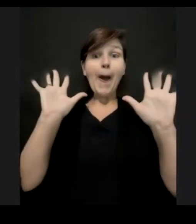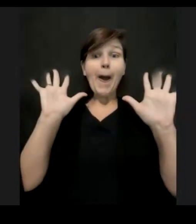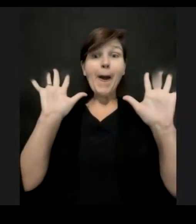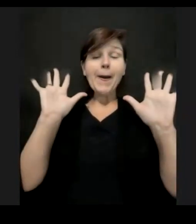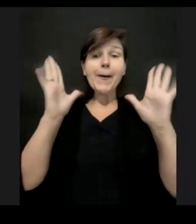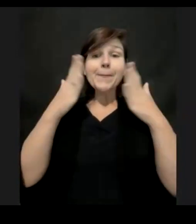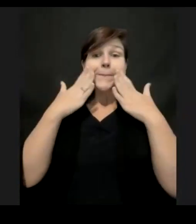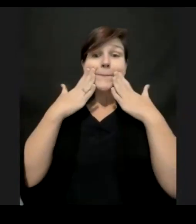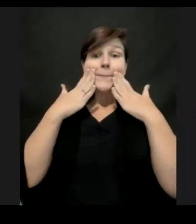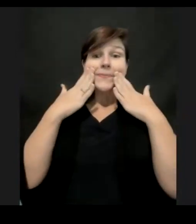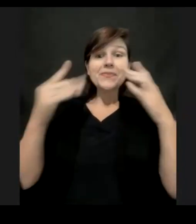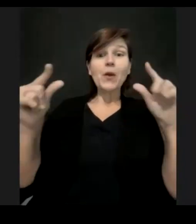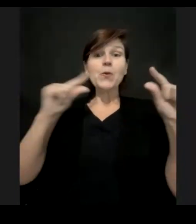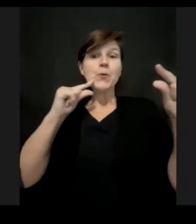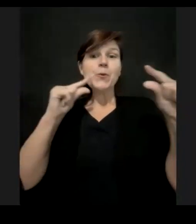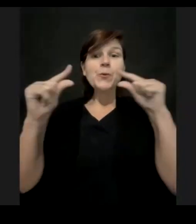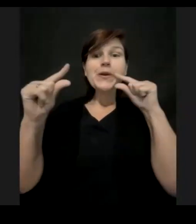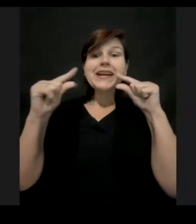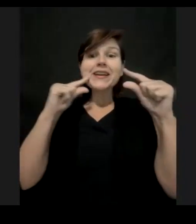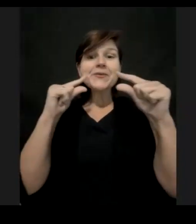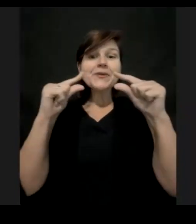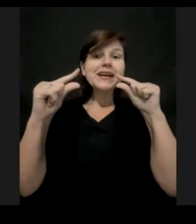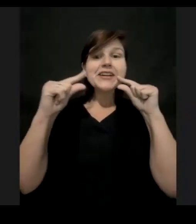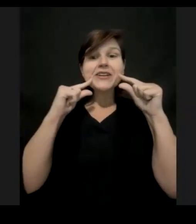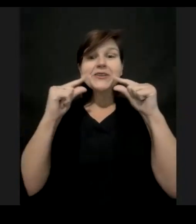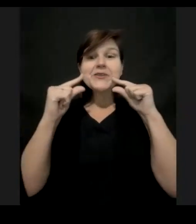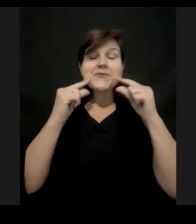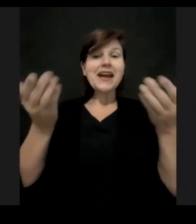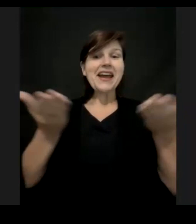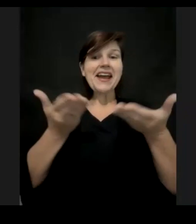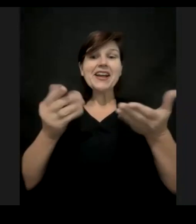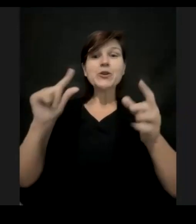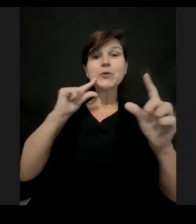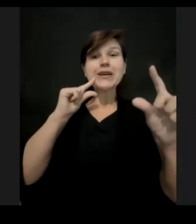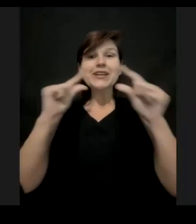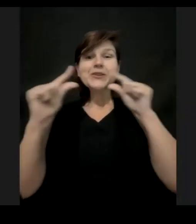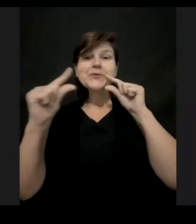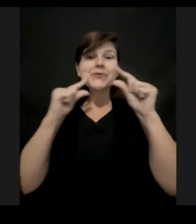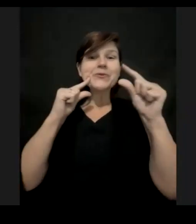Gwynny Gwyn Gwyn! Here we go! A-Gwyn Gwyn, Gwyn Gwyn, Gwynnie, Gwyn Gwyn.